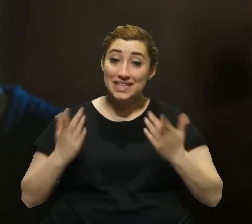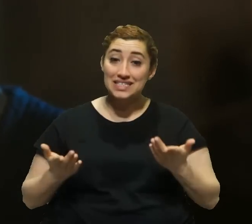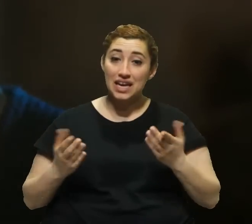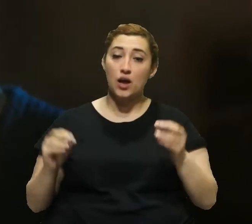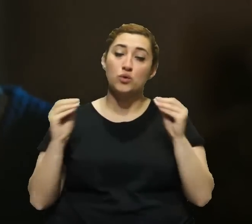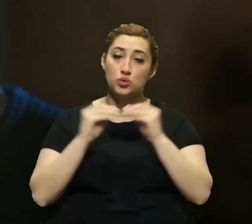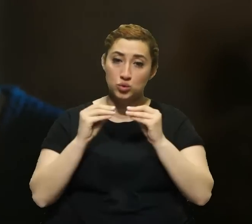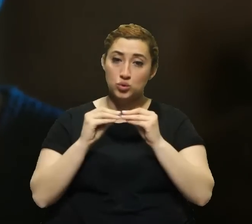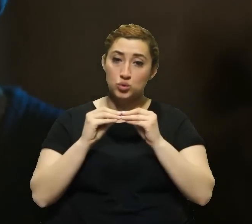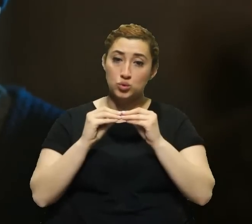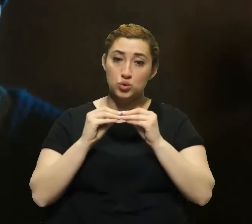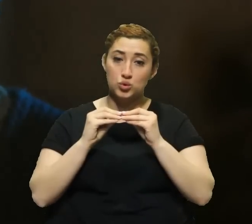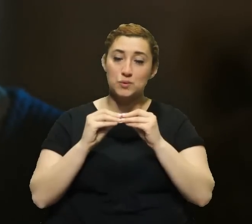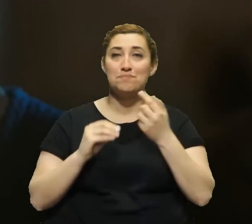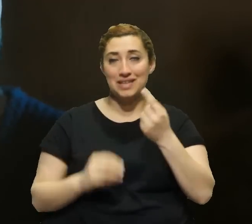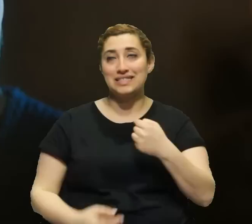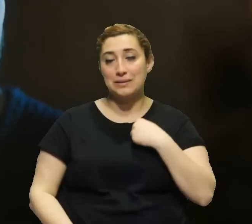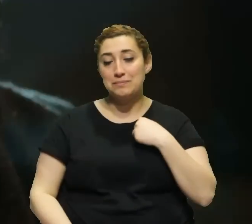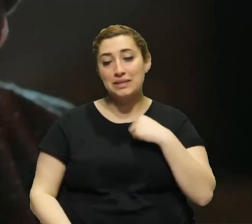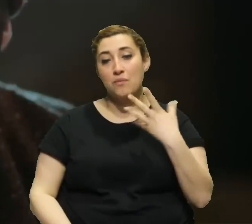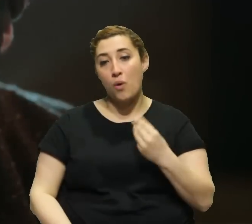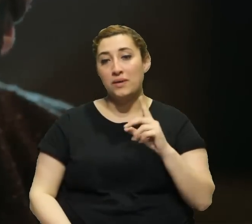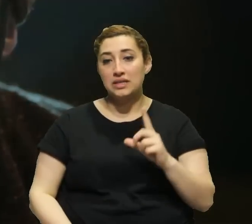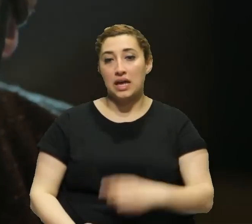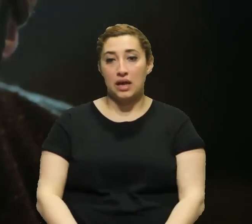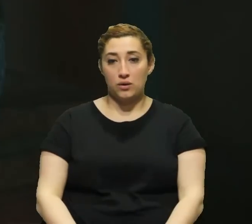...kabahatin bir kısmı da bizde olsa gerek.